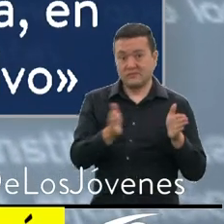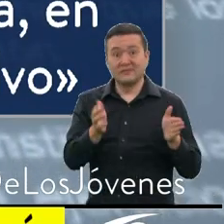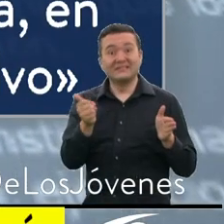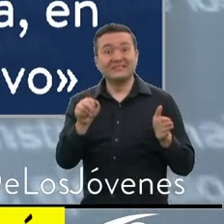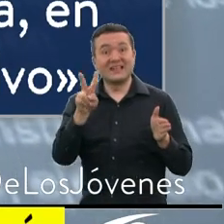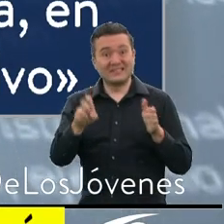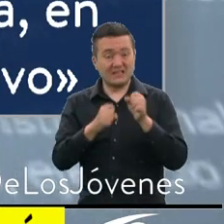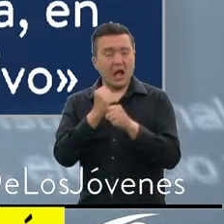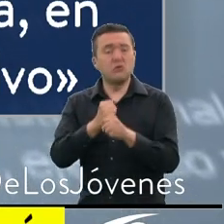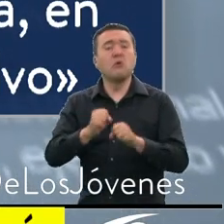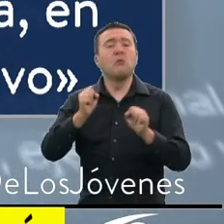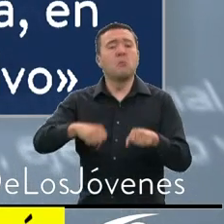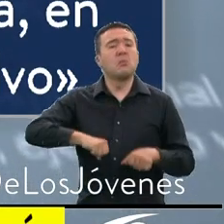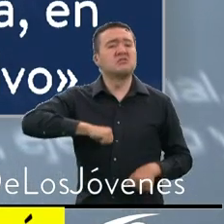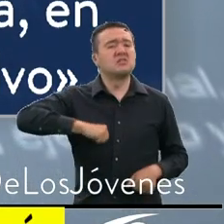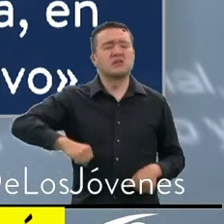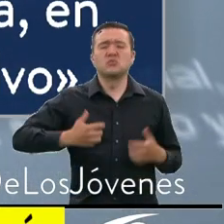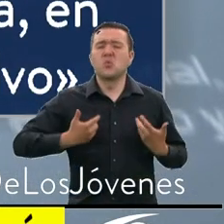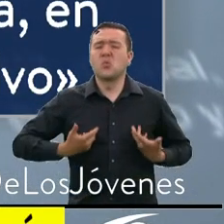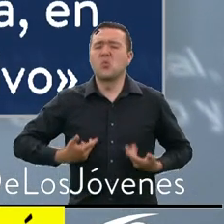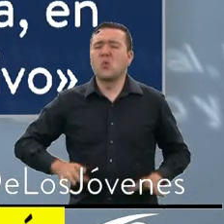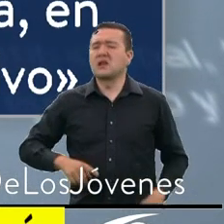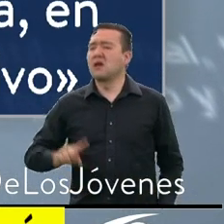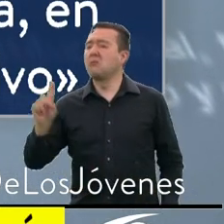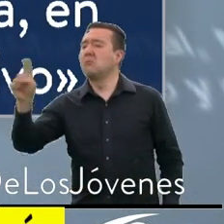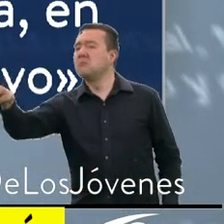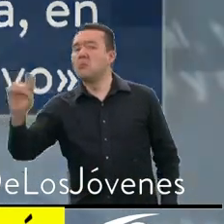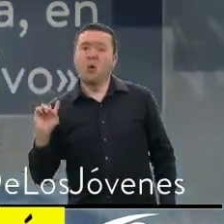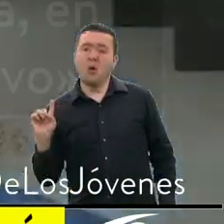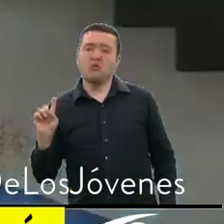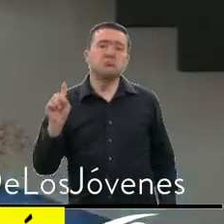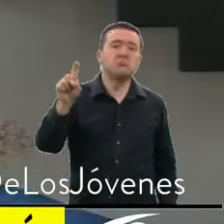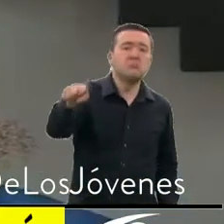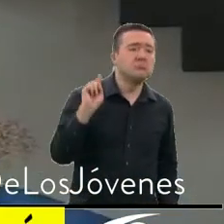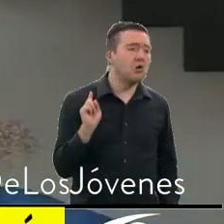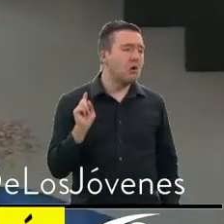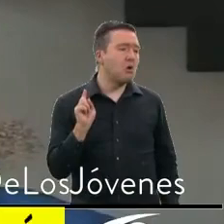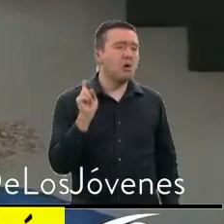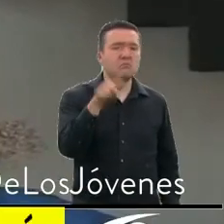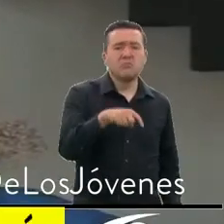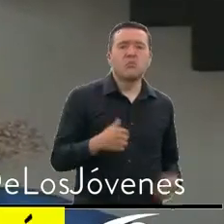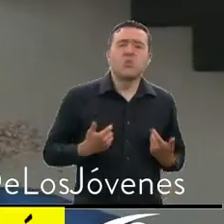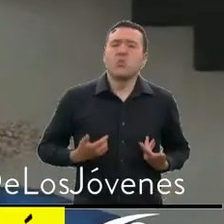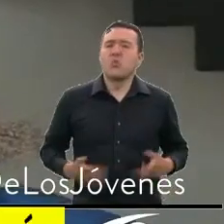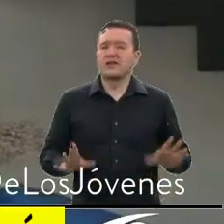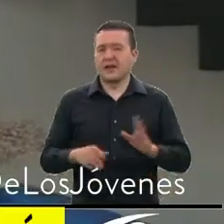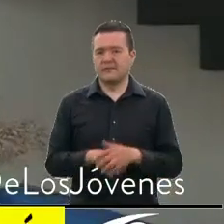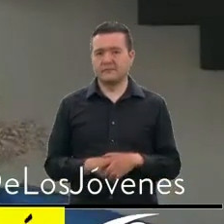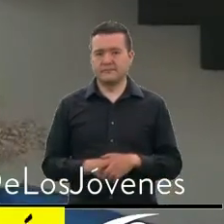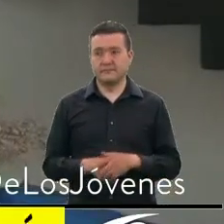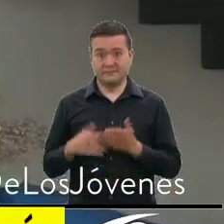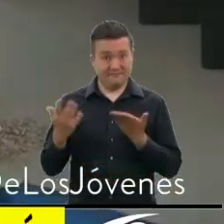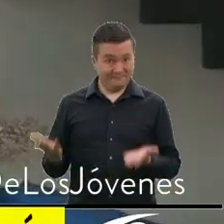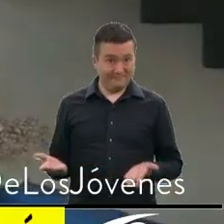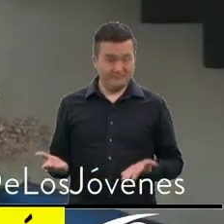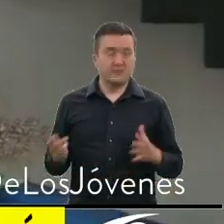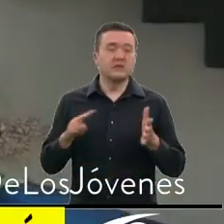las últimas horas por la registraduría qué permite qué el joven elector con edad entre 14